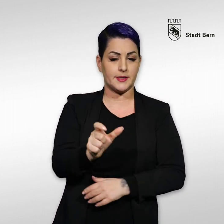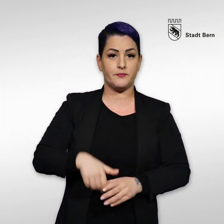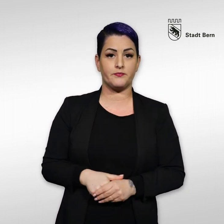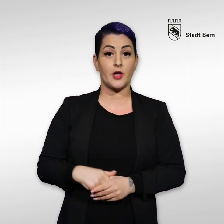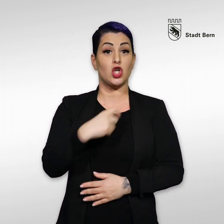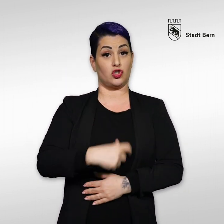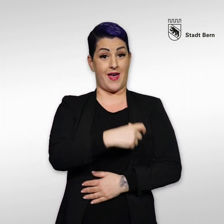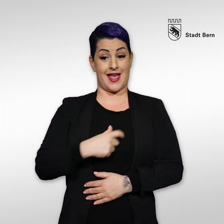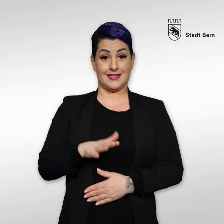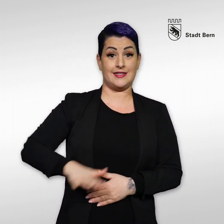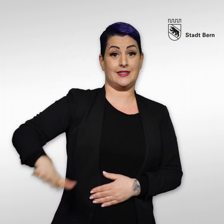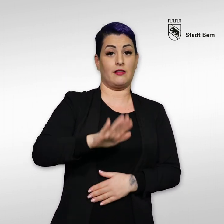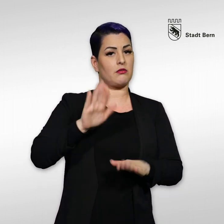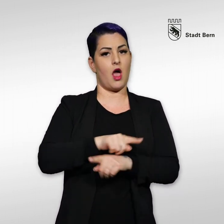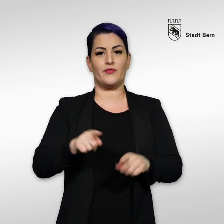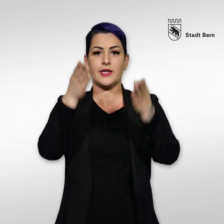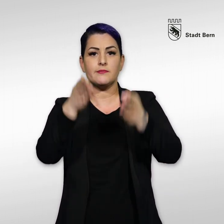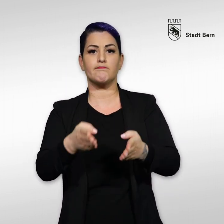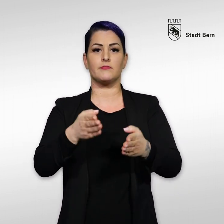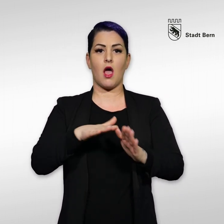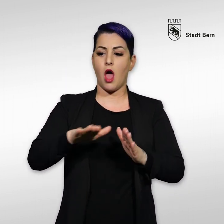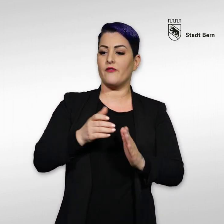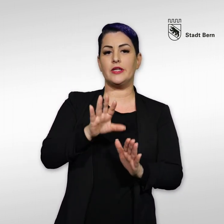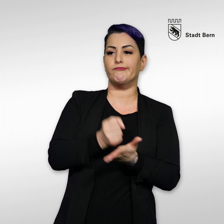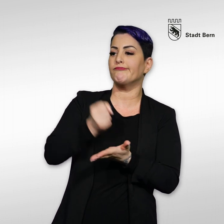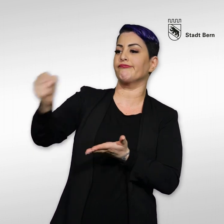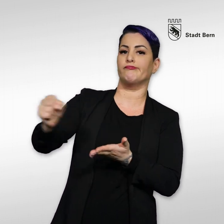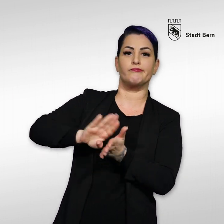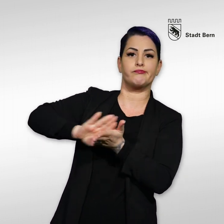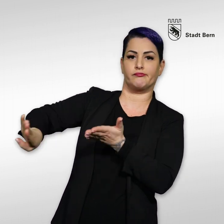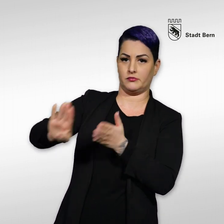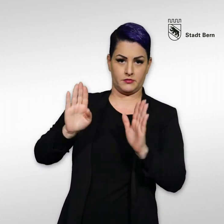Die Schweiz darf Sie nicht ausweisen oder ausliefern.